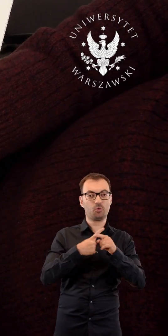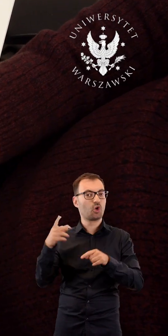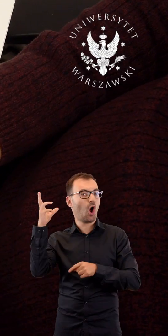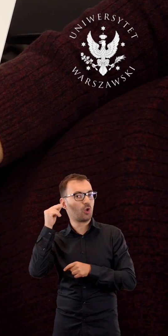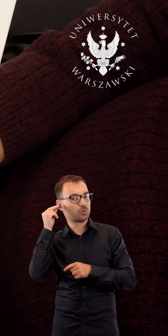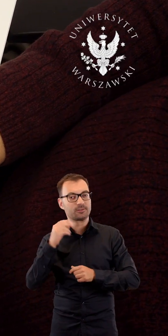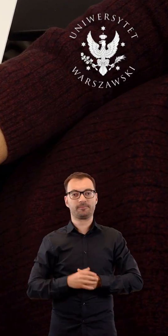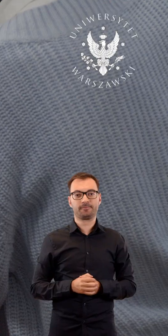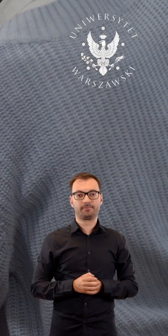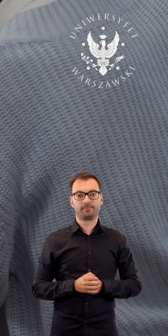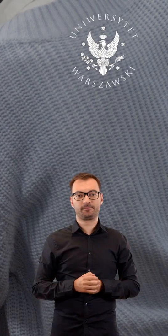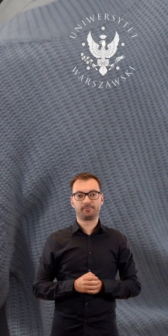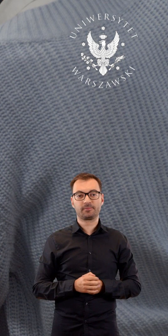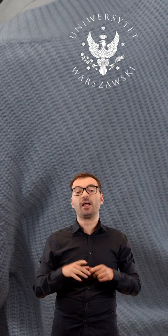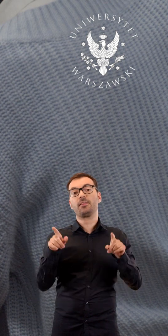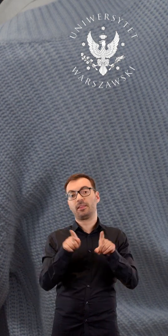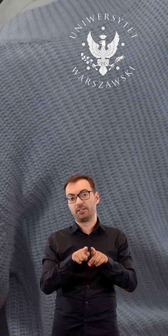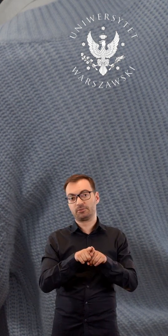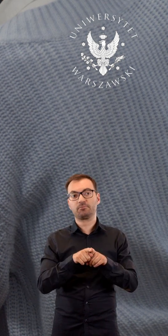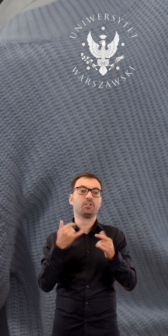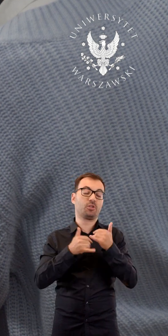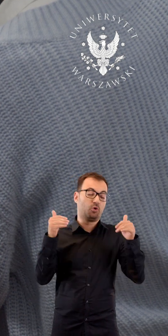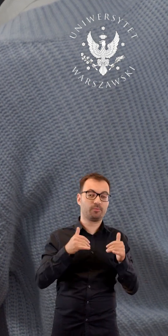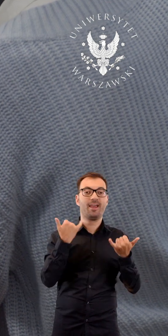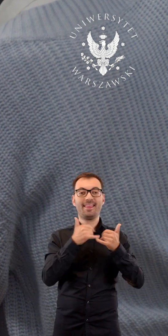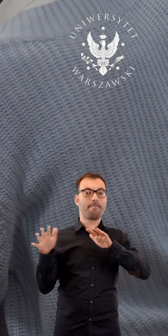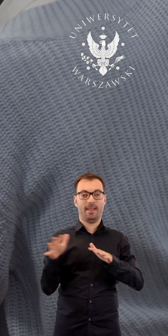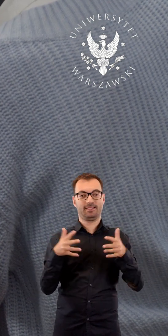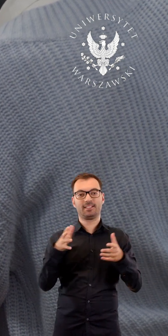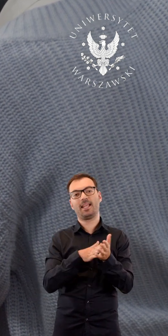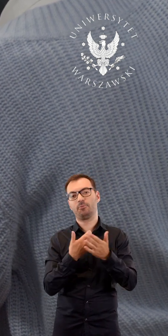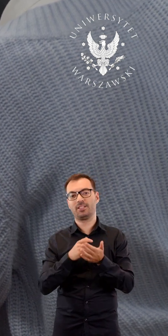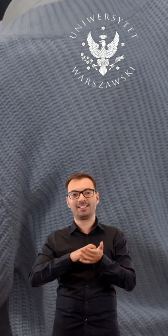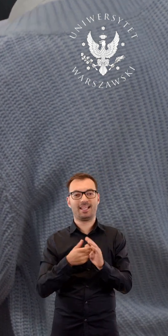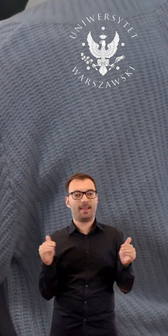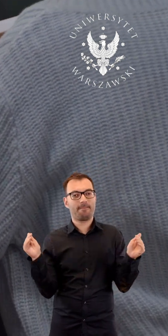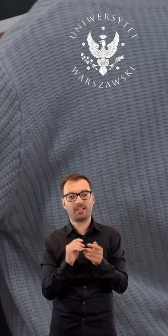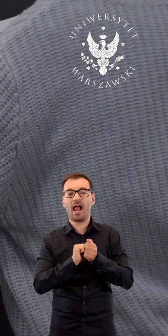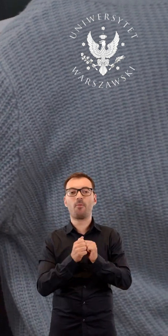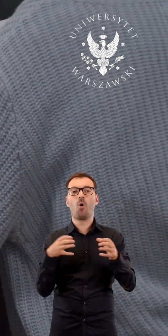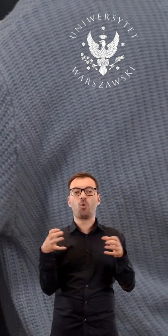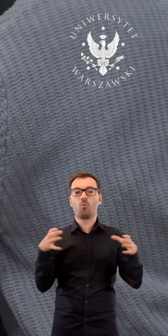Także zapewnienie, oczywiście w miarę możliwości, innego miejsca egzaminowania, na przykład mniejszej sali czy w mniejszej grupie.